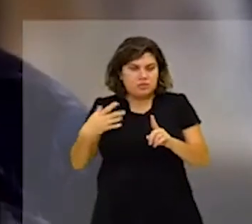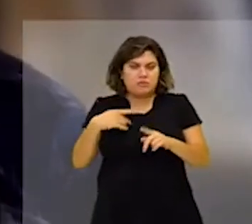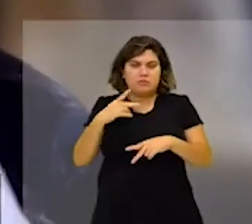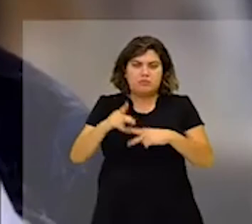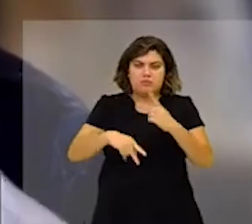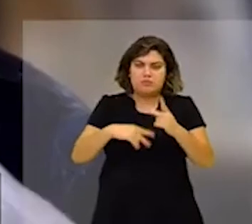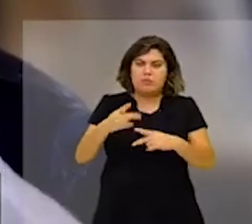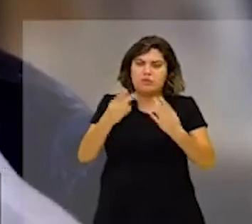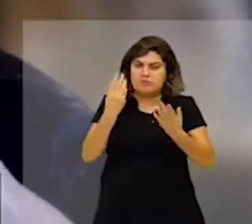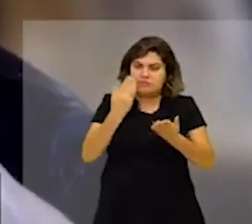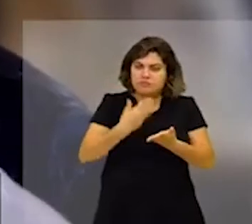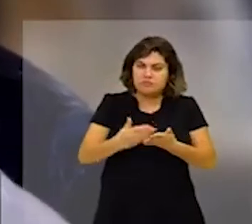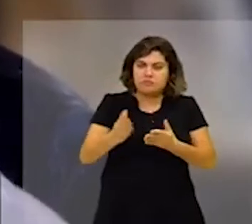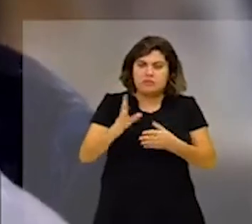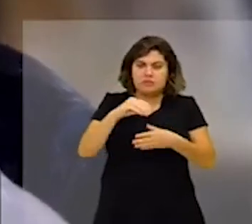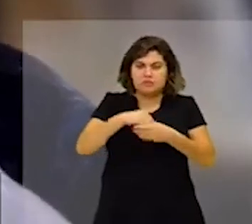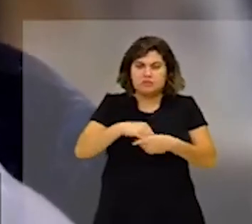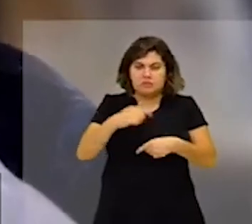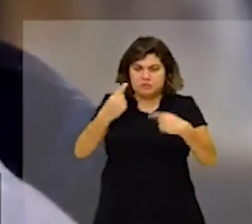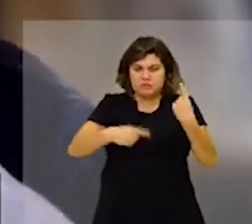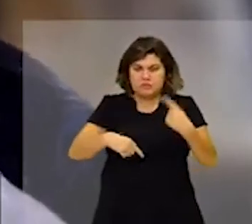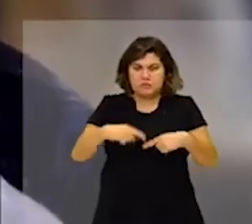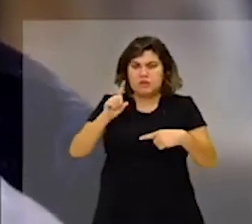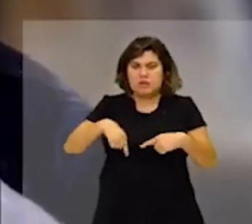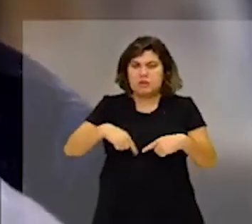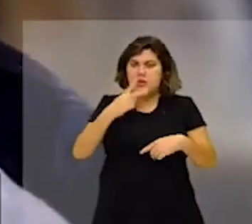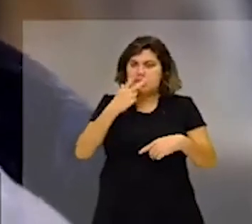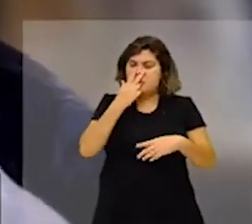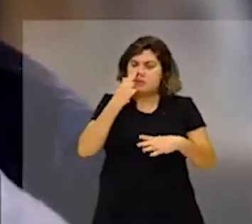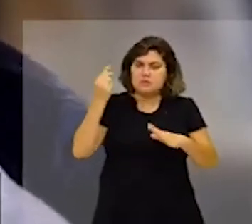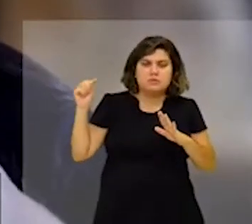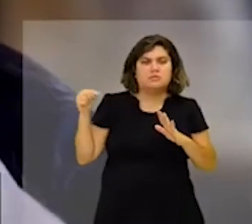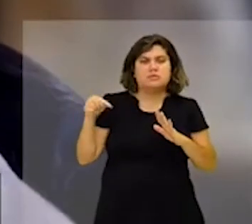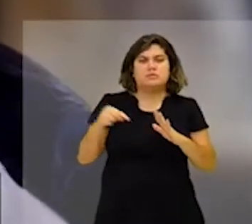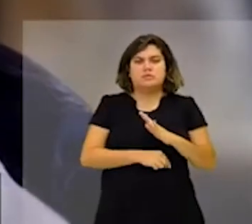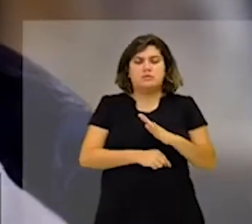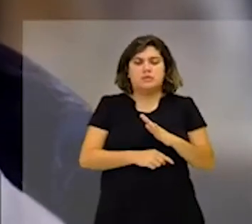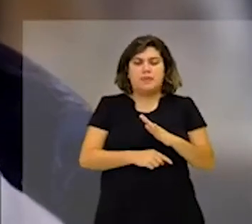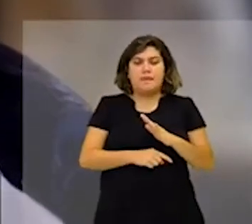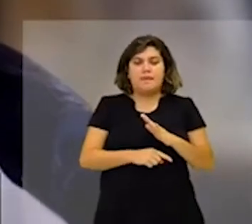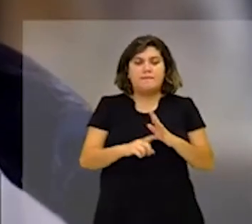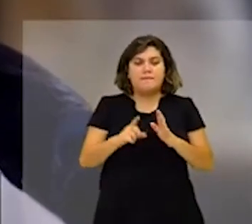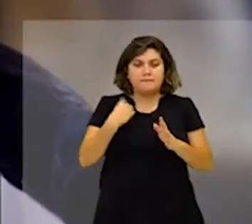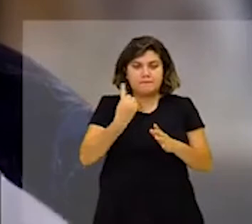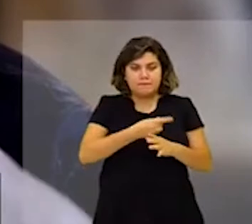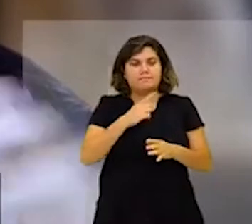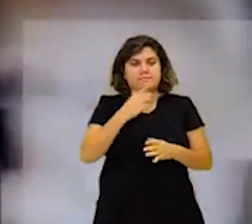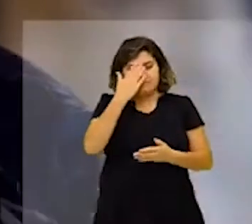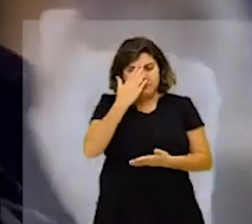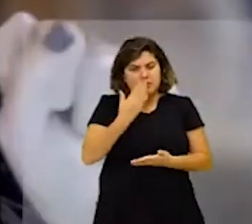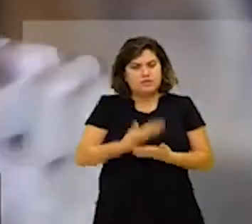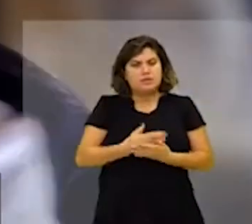política o desafio é imenso mas estamos aqui porque estão acreditando essas mudanças só